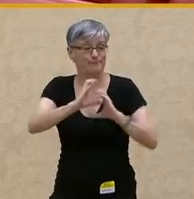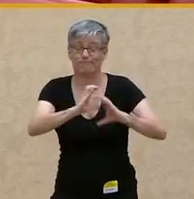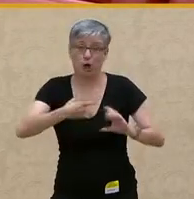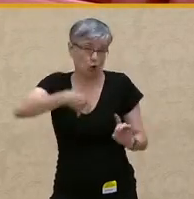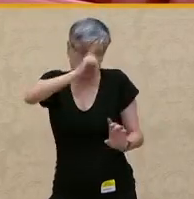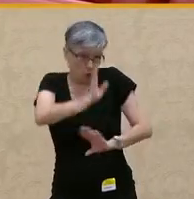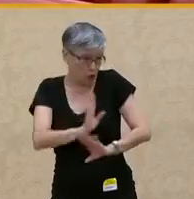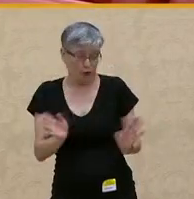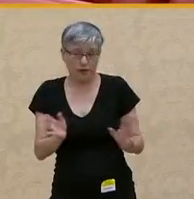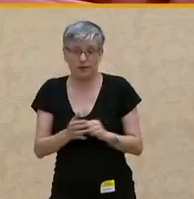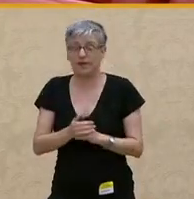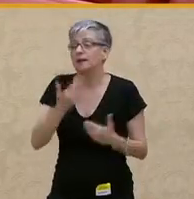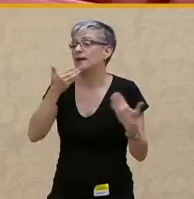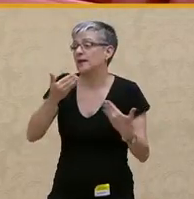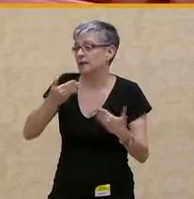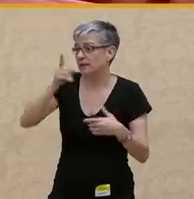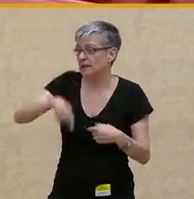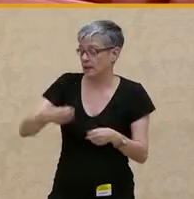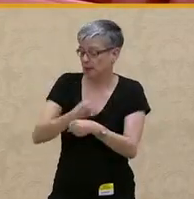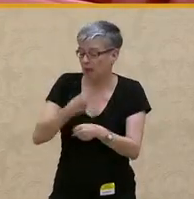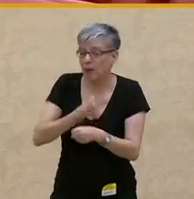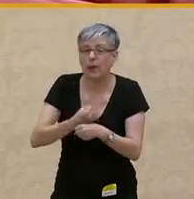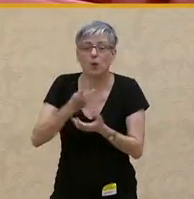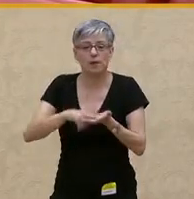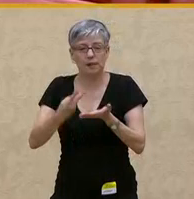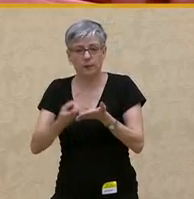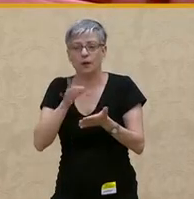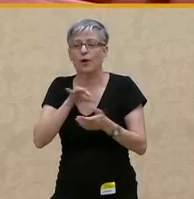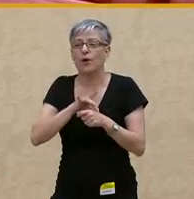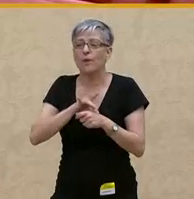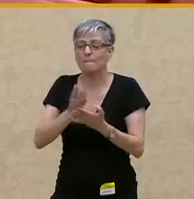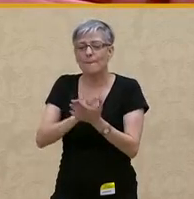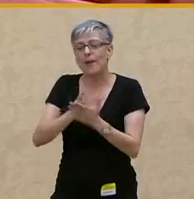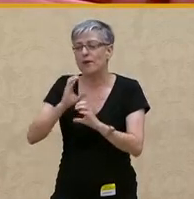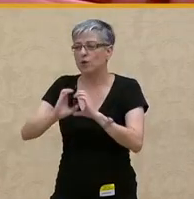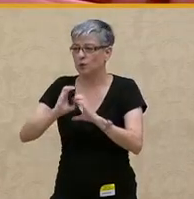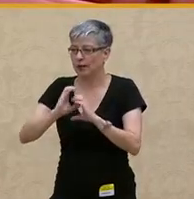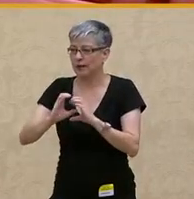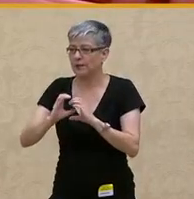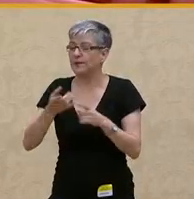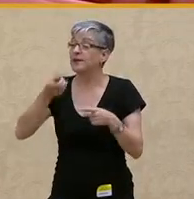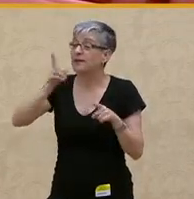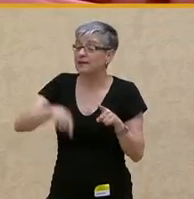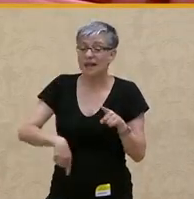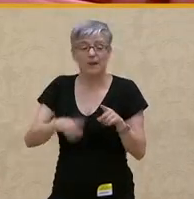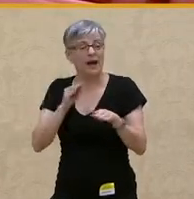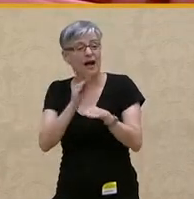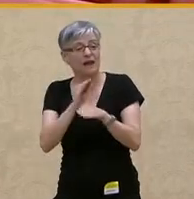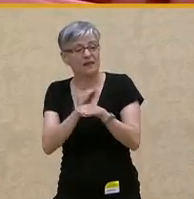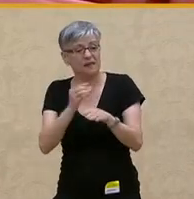agradecer la labor de los intérpretes, de los asistentes personales, de los mediadores. Lo